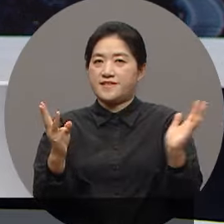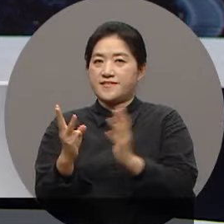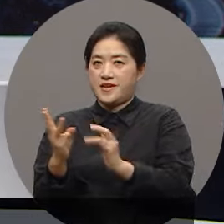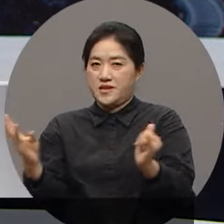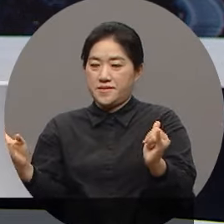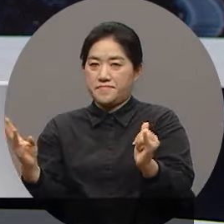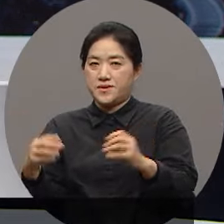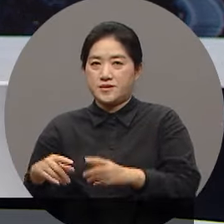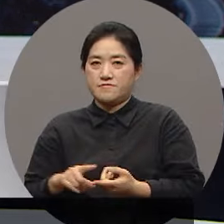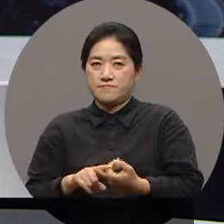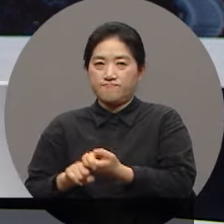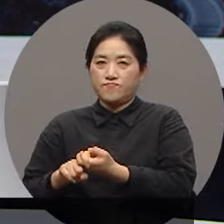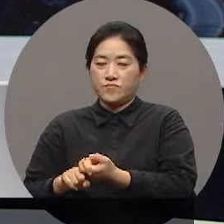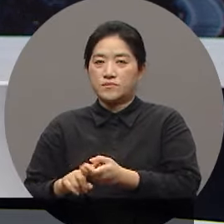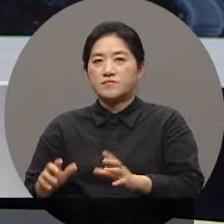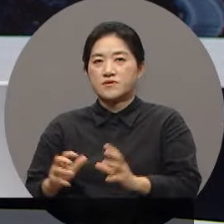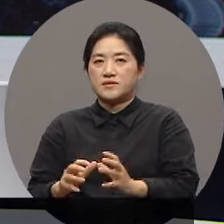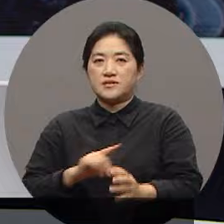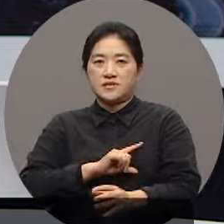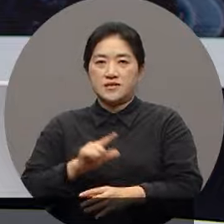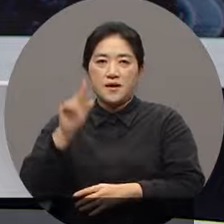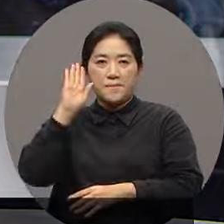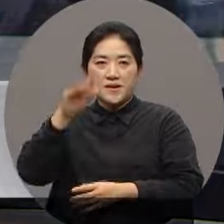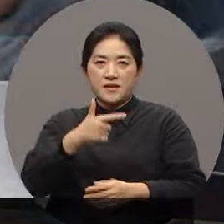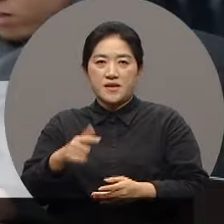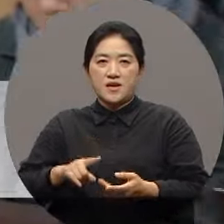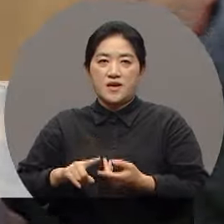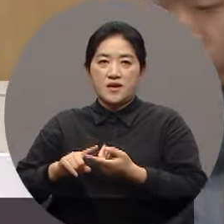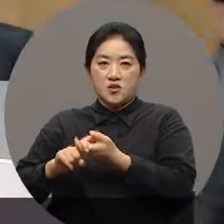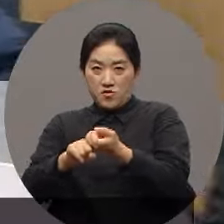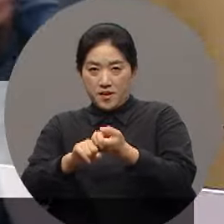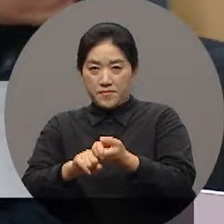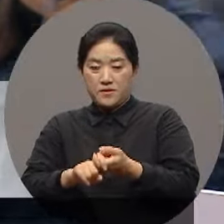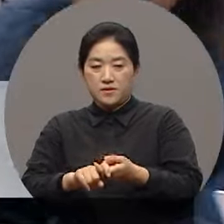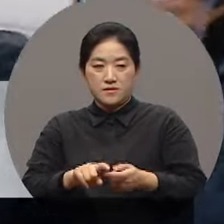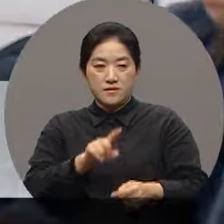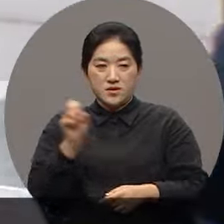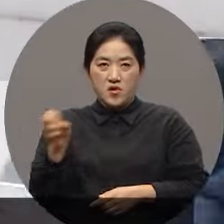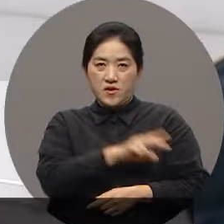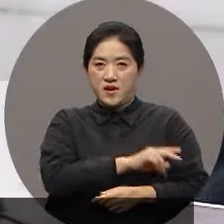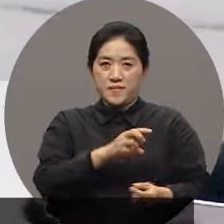(앵커) 민주당 탈당파 3인이 주도하는미래대연합은 이른바 제3지대 논의와